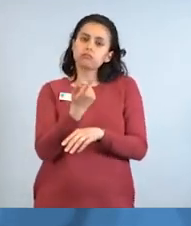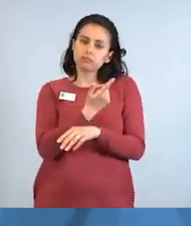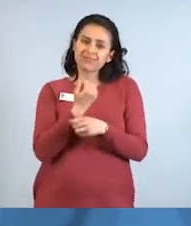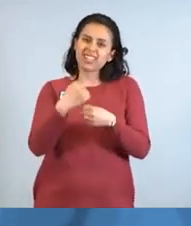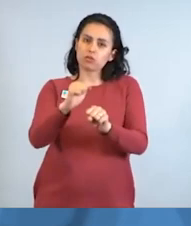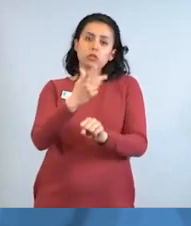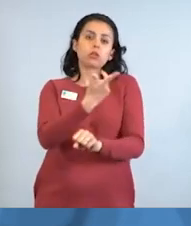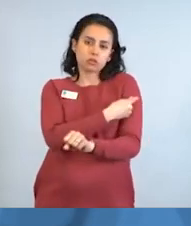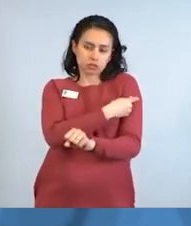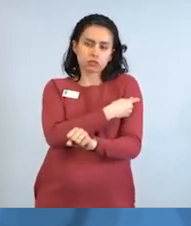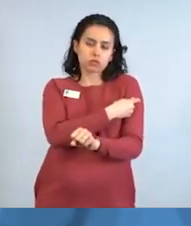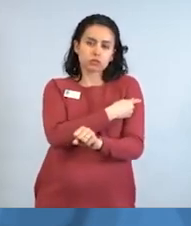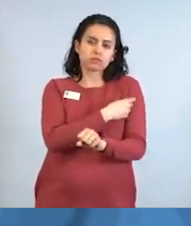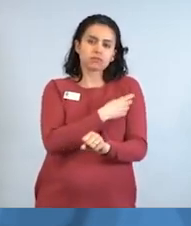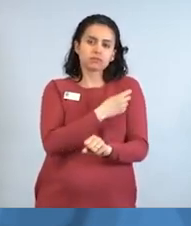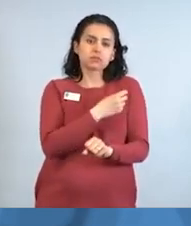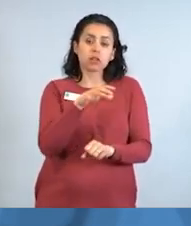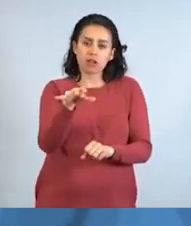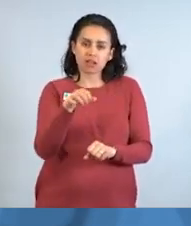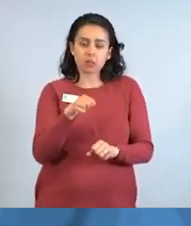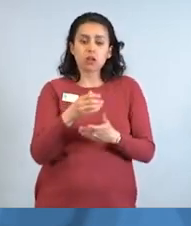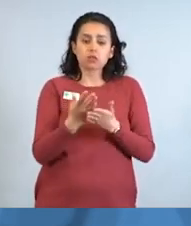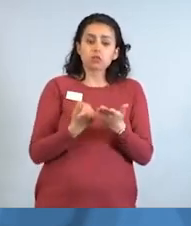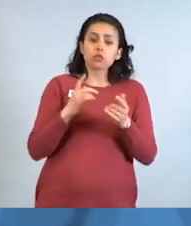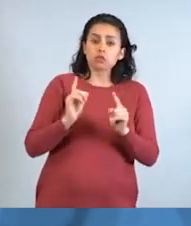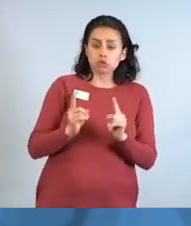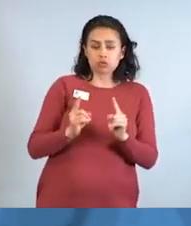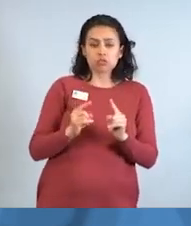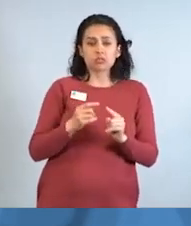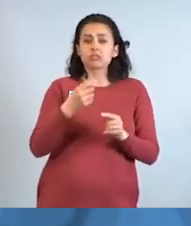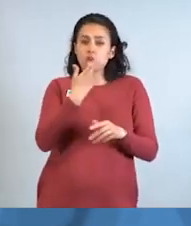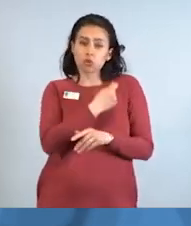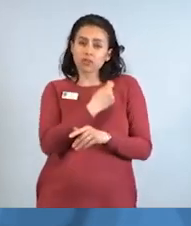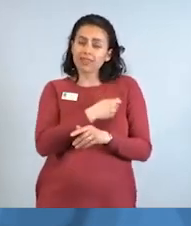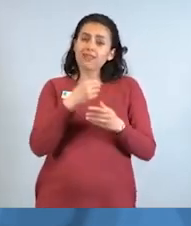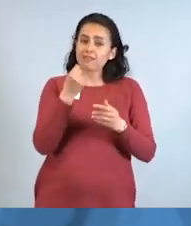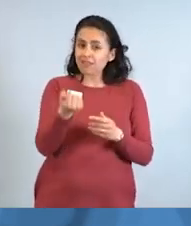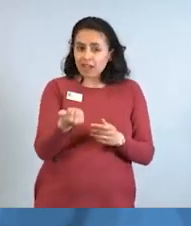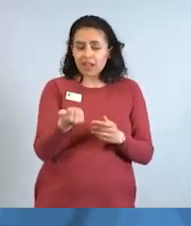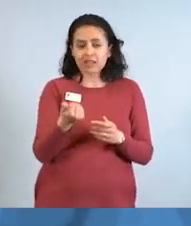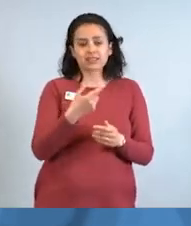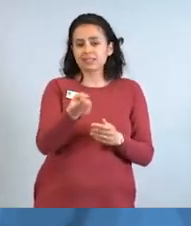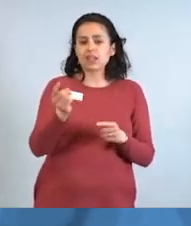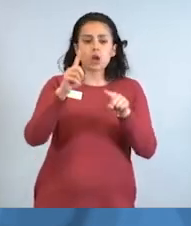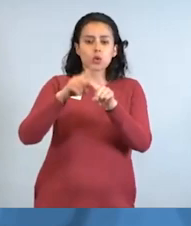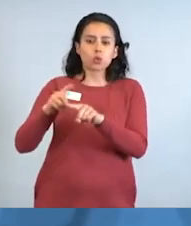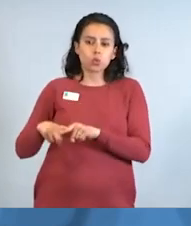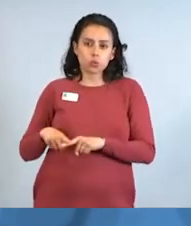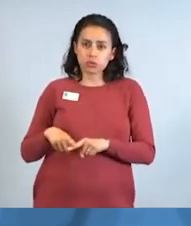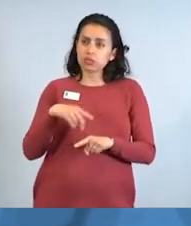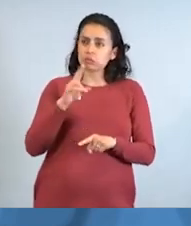koska jos rokotteista on edelleen niukkuutta ja niitä ei jaeta kuntiin niin paljon kuin he toivovat,